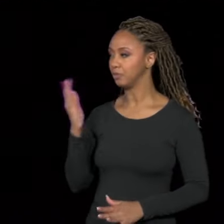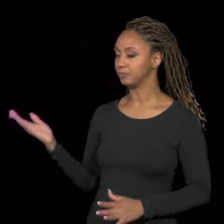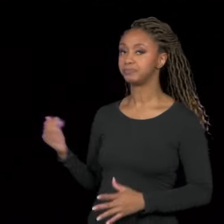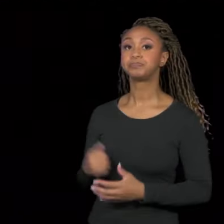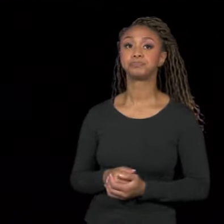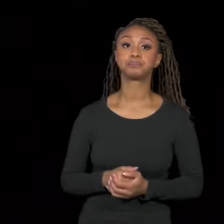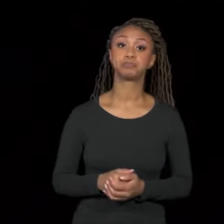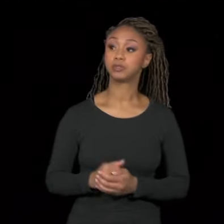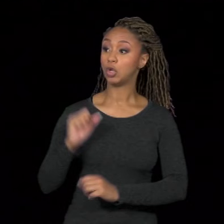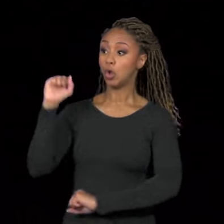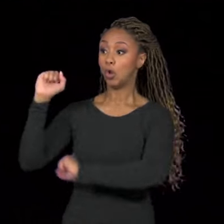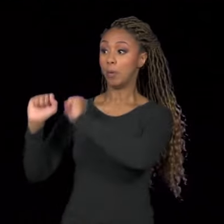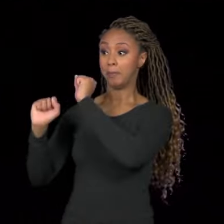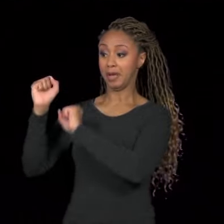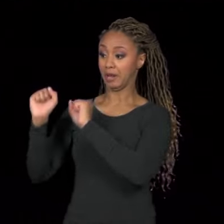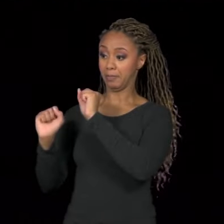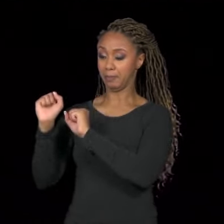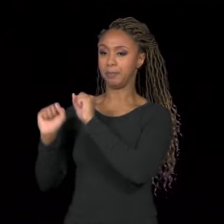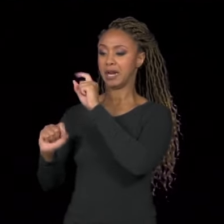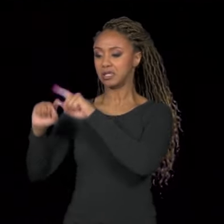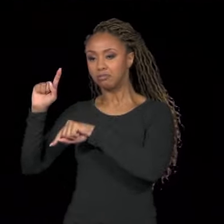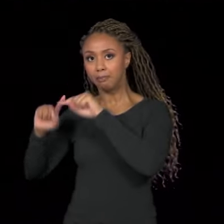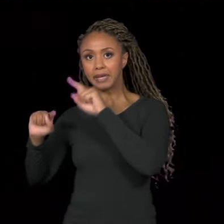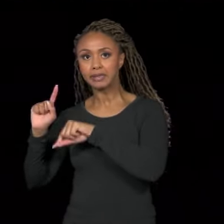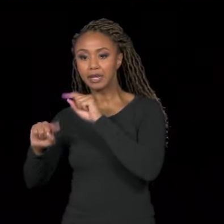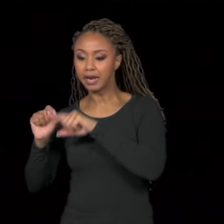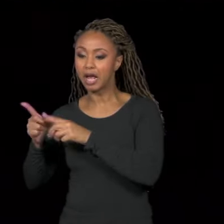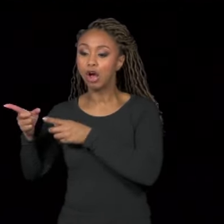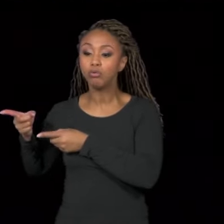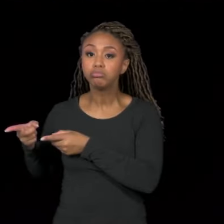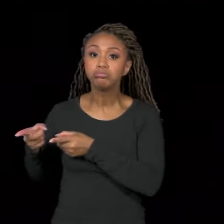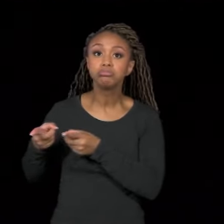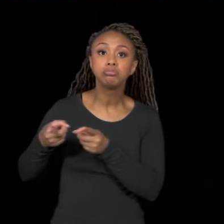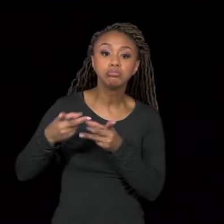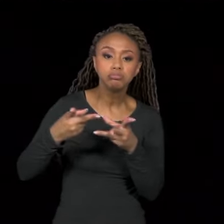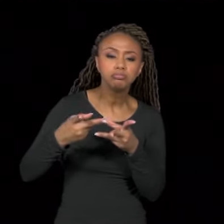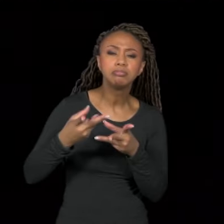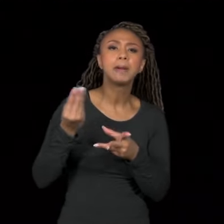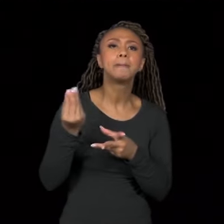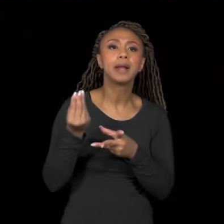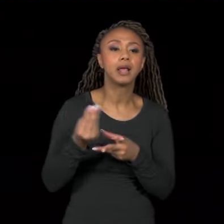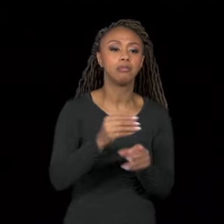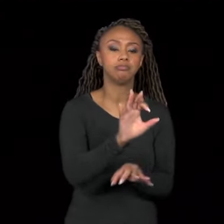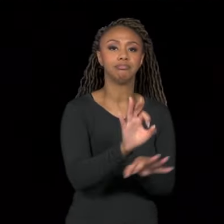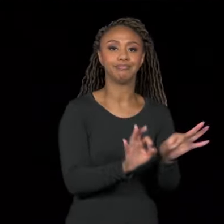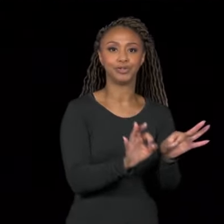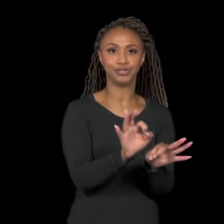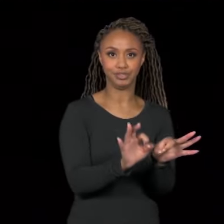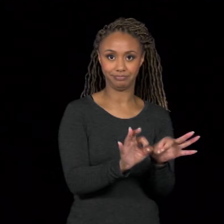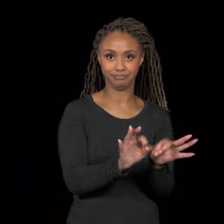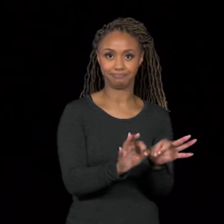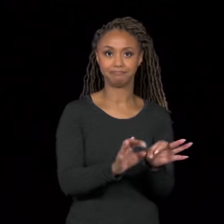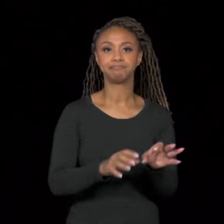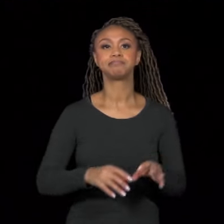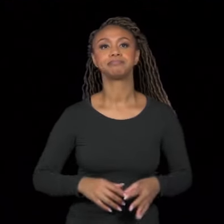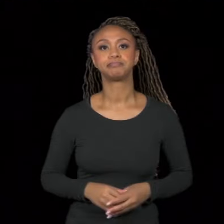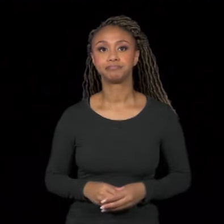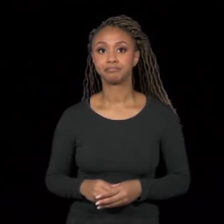FORNECE PEÇAS PARA UM PROJETO". ENTÃO, O RELACIONAMENTO FORNECE, ENVOLVE AS